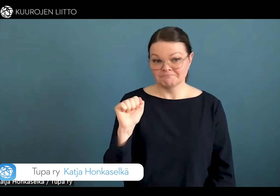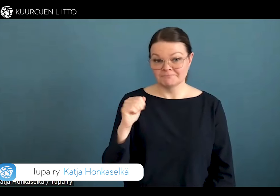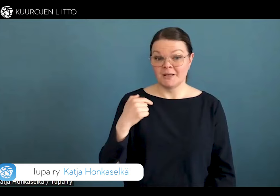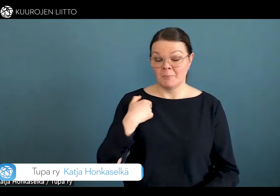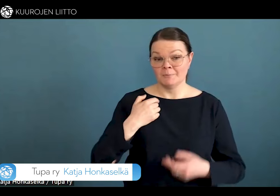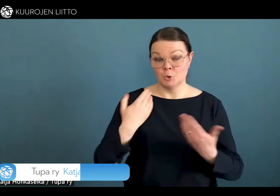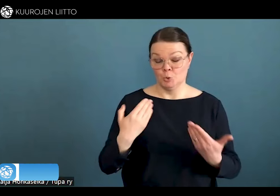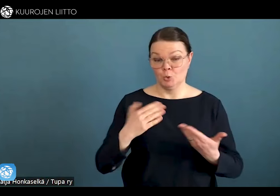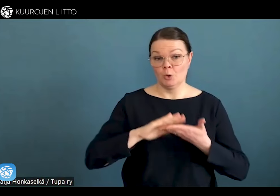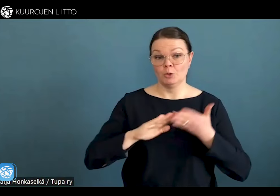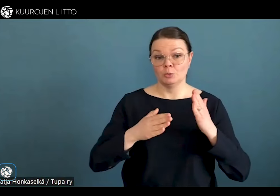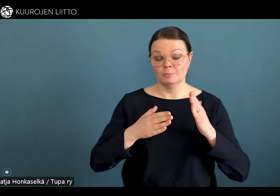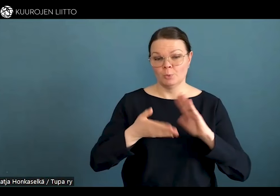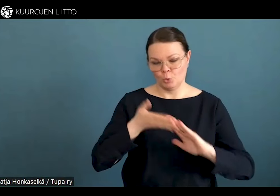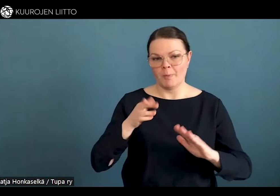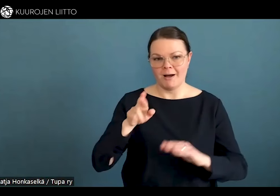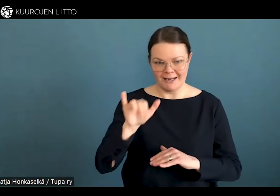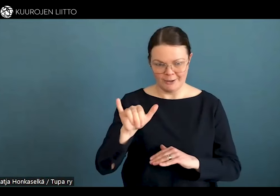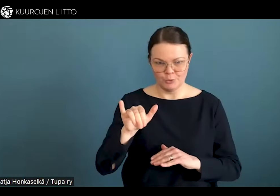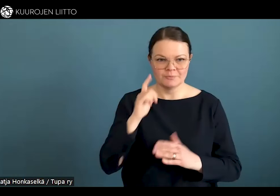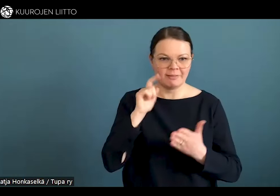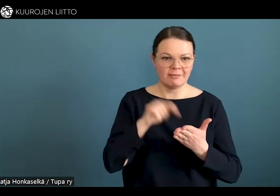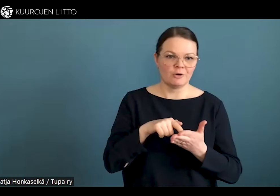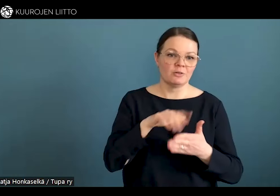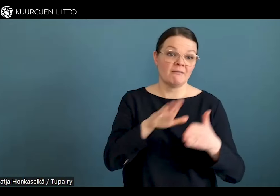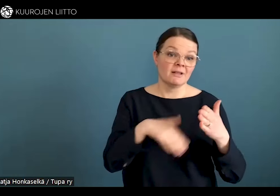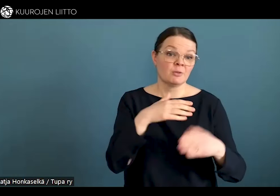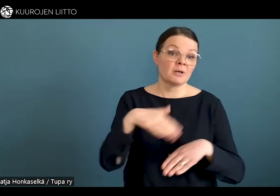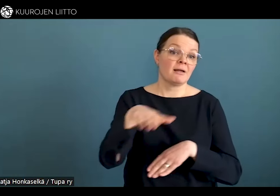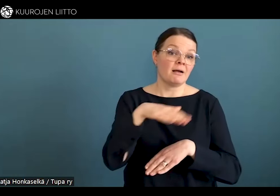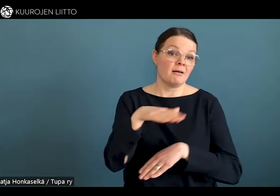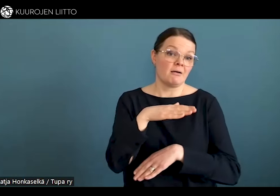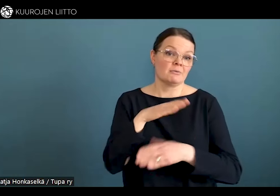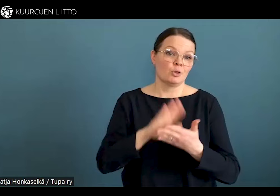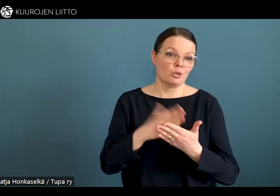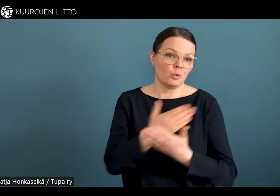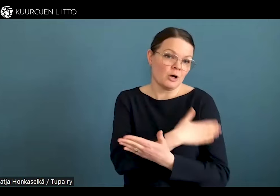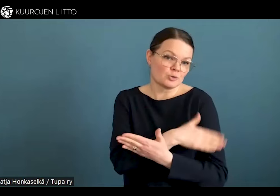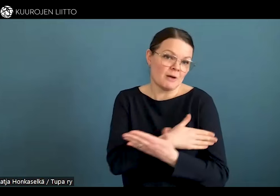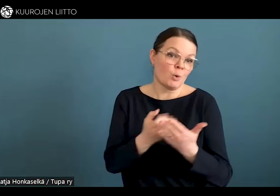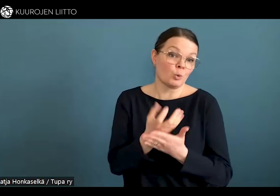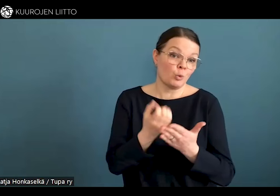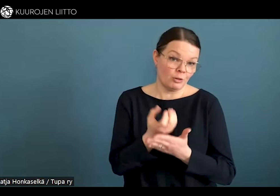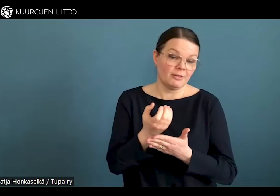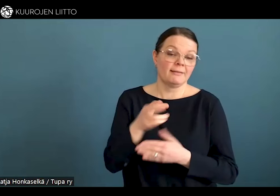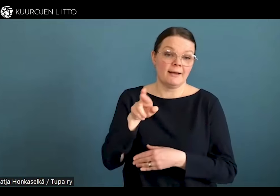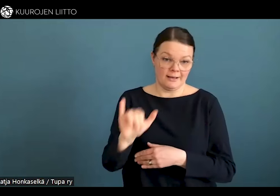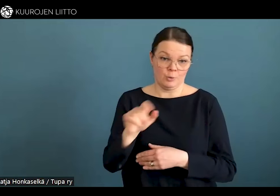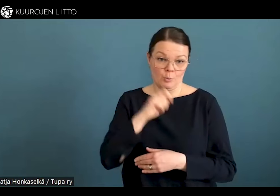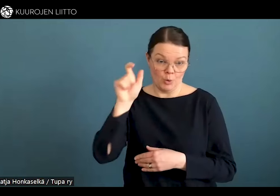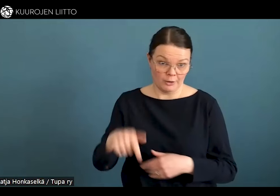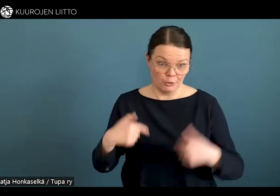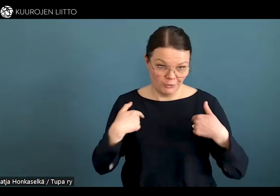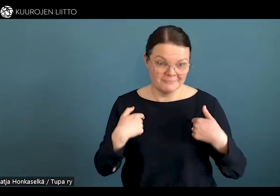ja työskentelen Tupa ry:n puheenjohtajana.